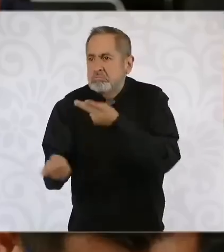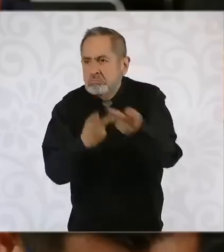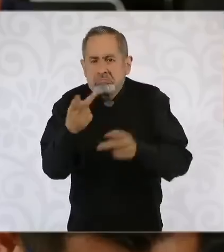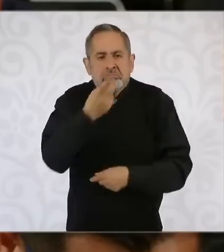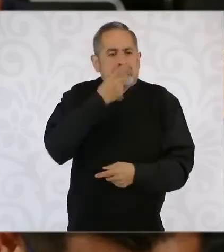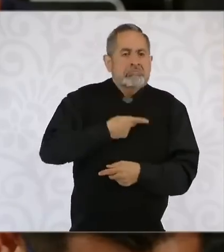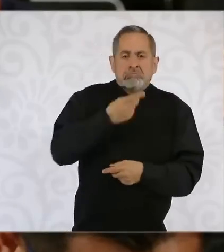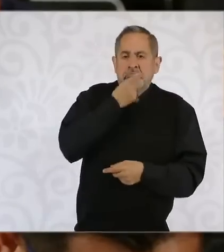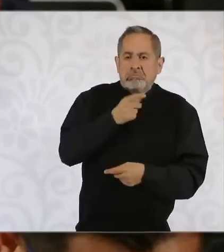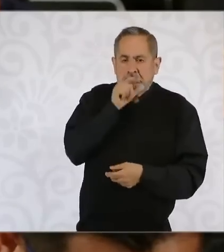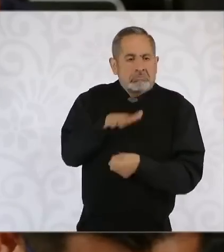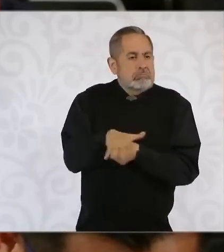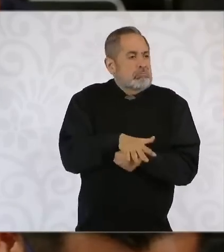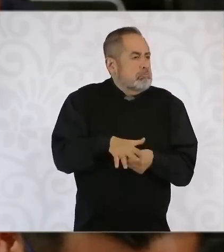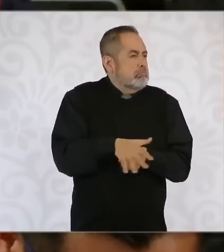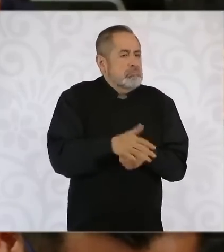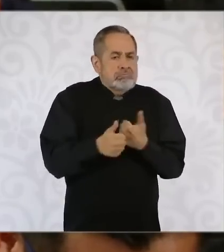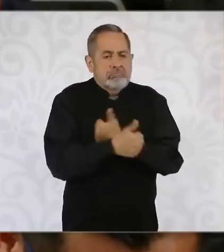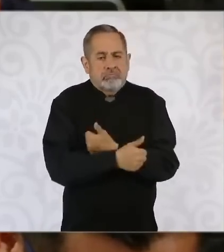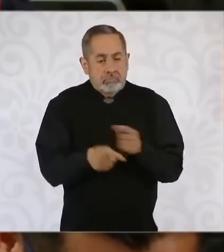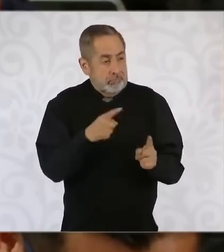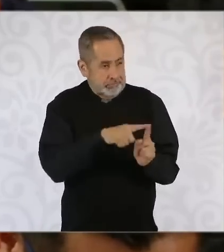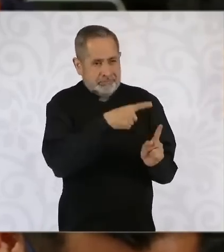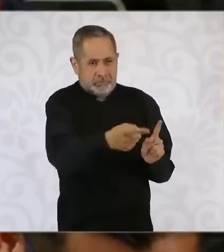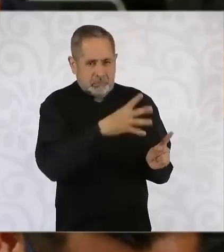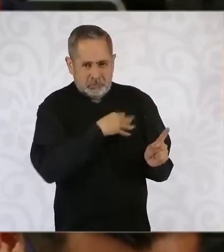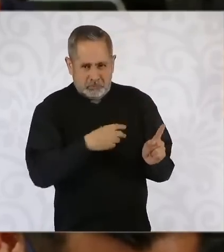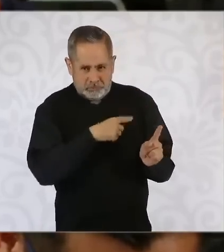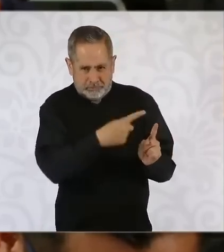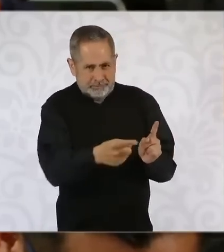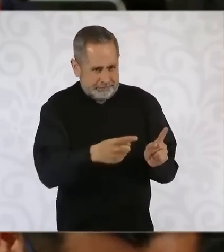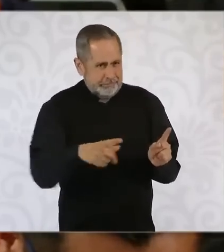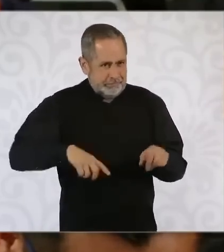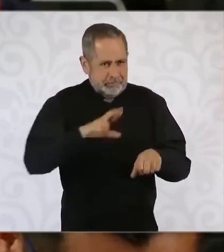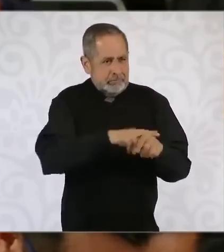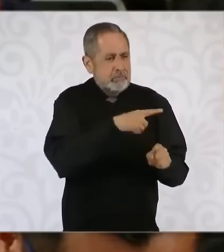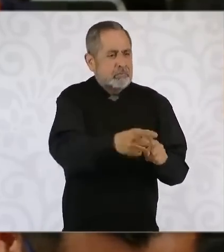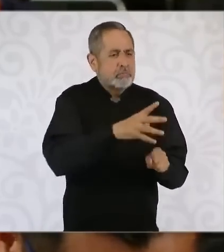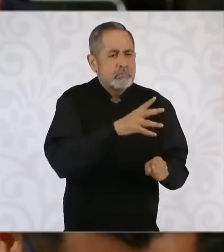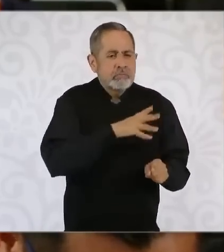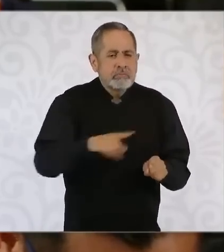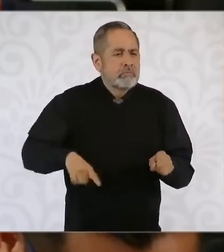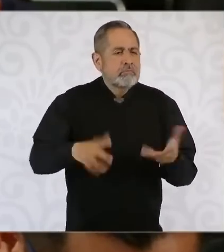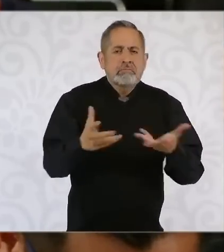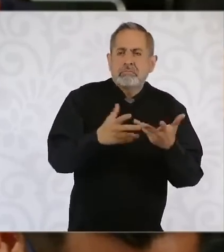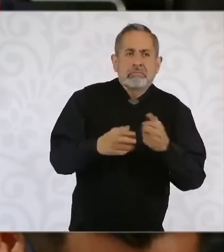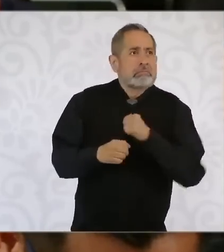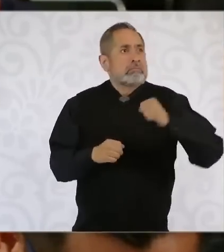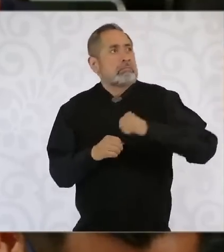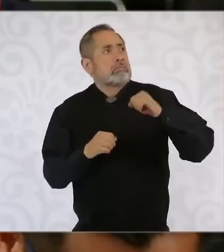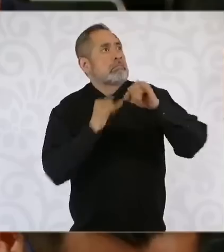puesto tiene pero este hijo del gobernador realiza pues allí anda trayendo inversiones no sé bajo qué